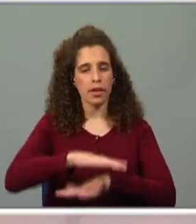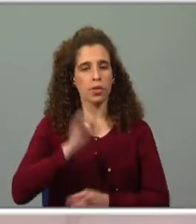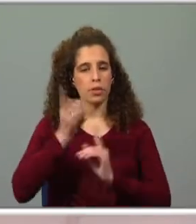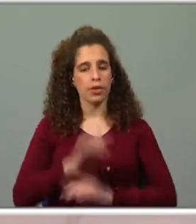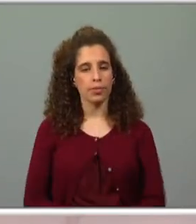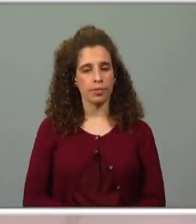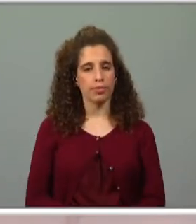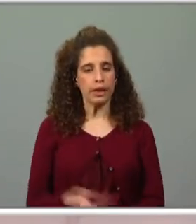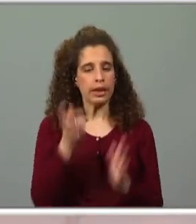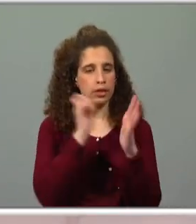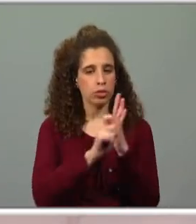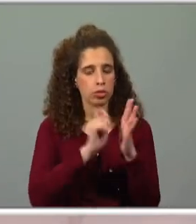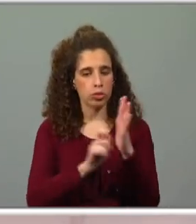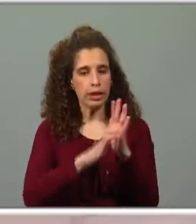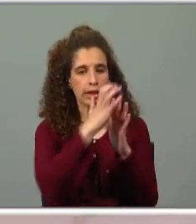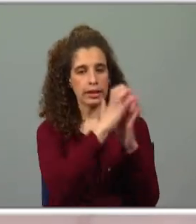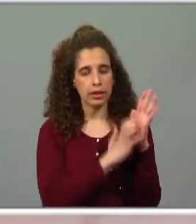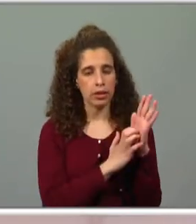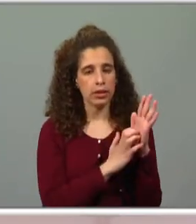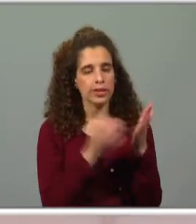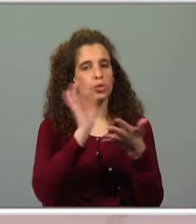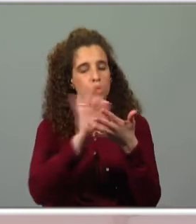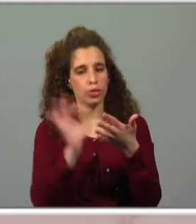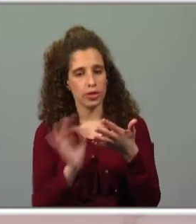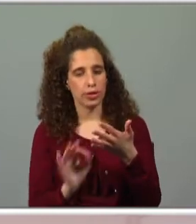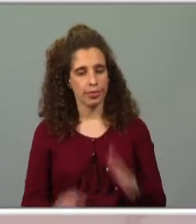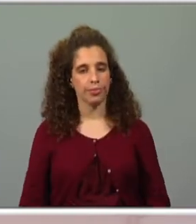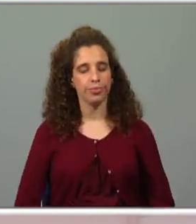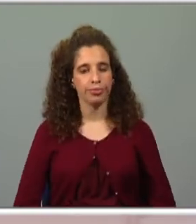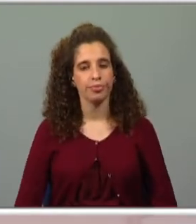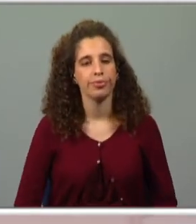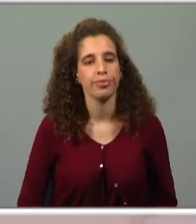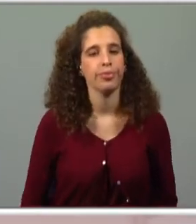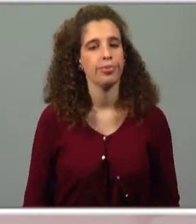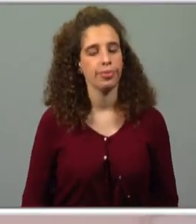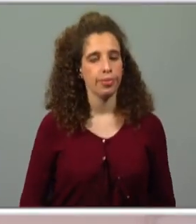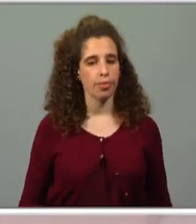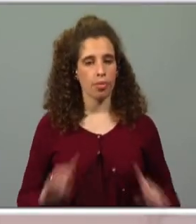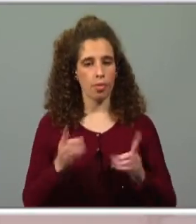a escrita de um texto descritivo Portanto vamos começar da seguinte forma 編寫描述性文本所以讓我們這樣開始